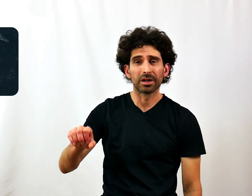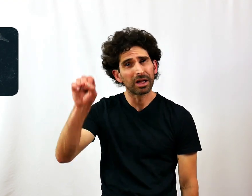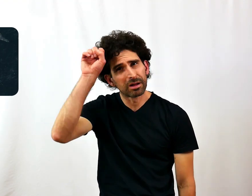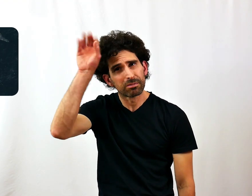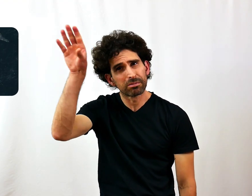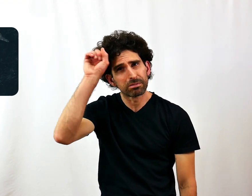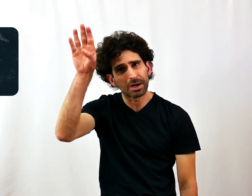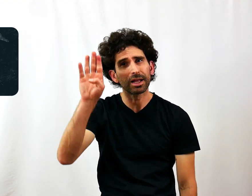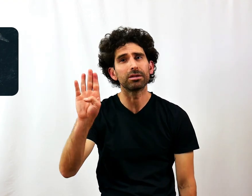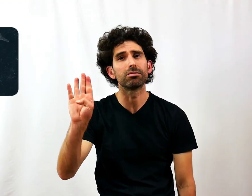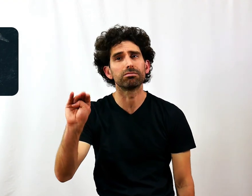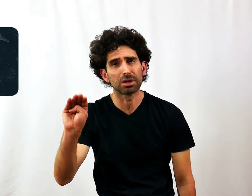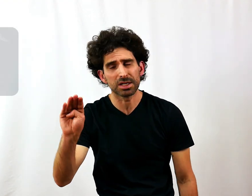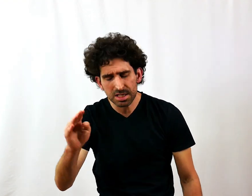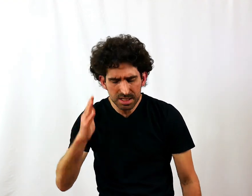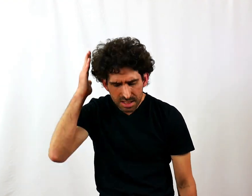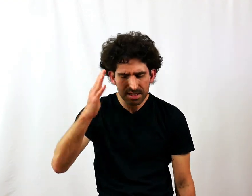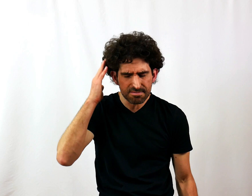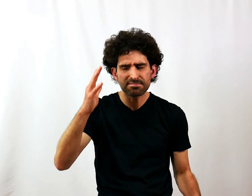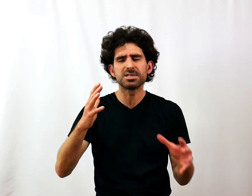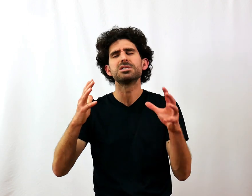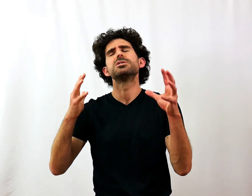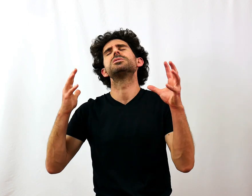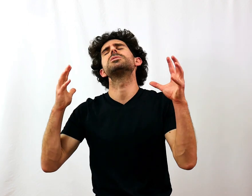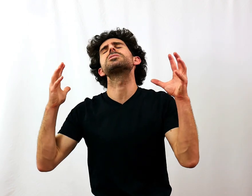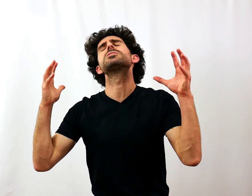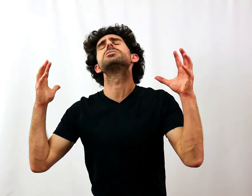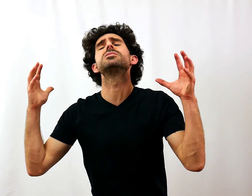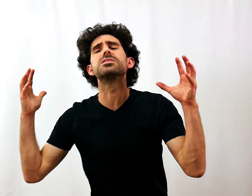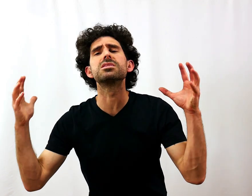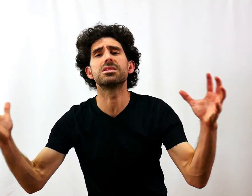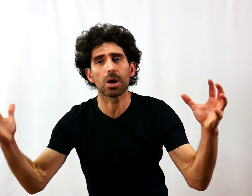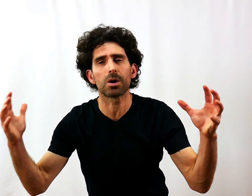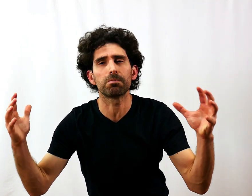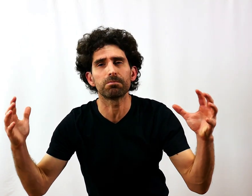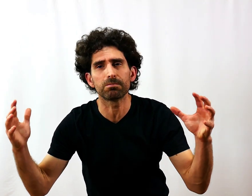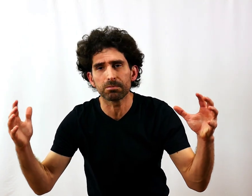La baleine bleue est un animal énorme